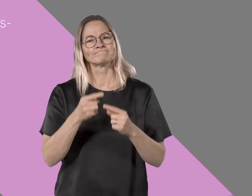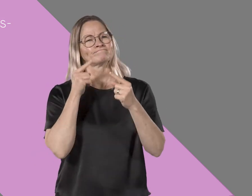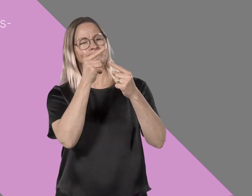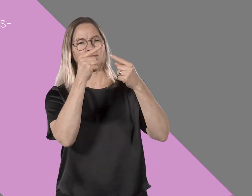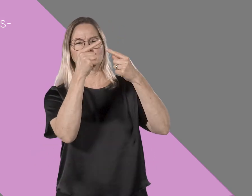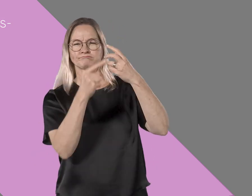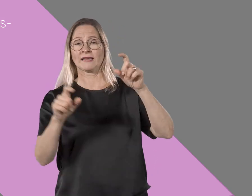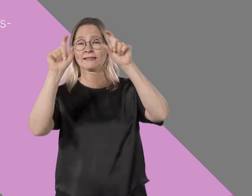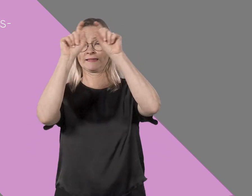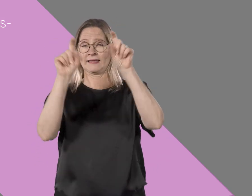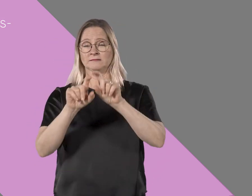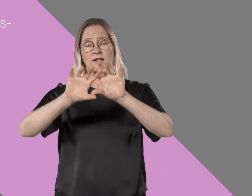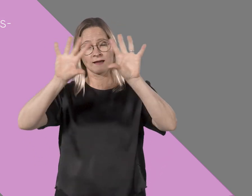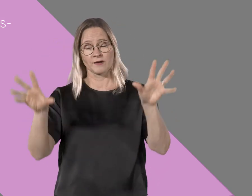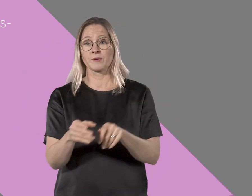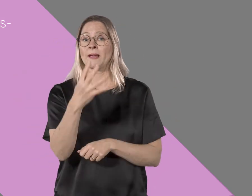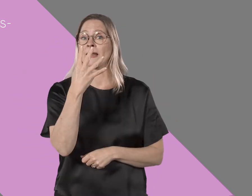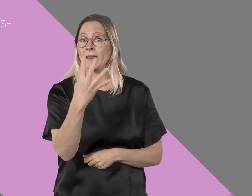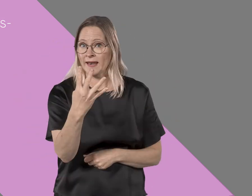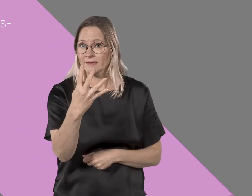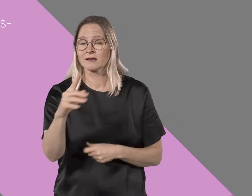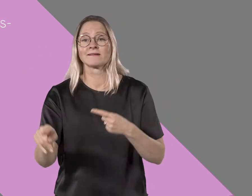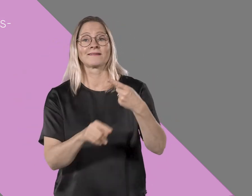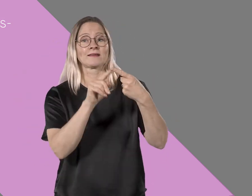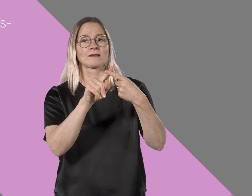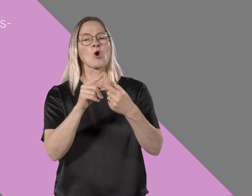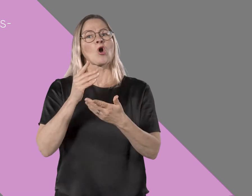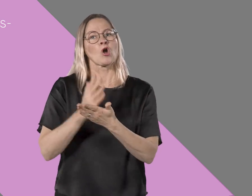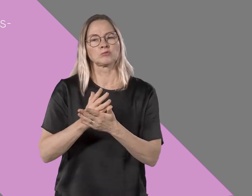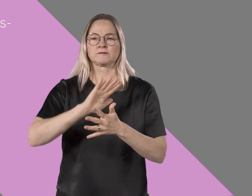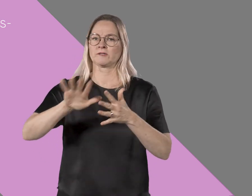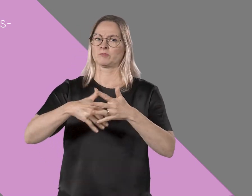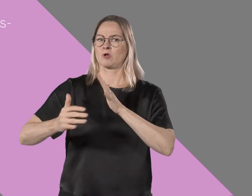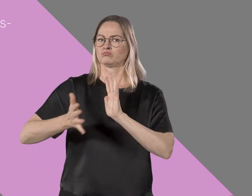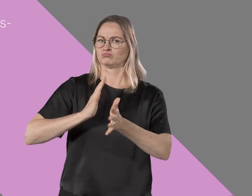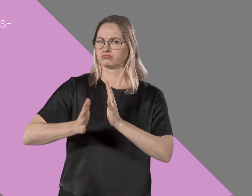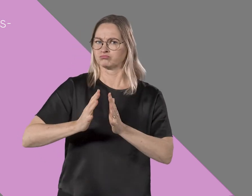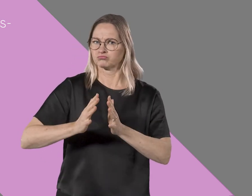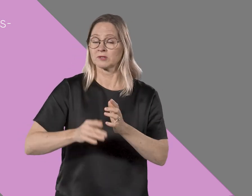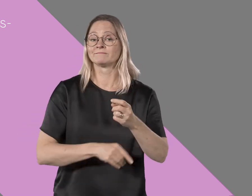Teesejä on kaikkiaan neljä: oikeus viittomakieleen, -